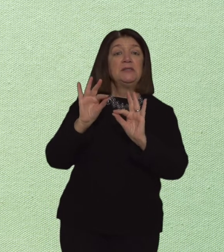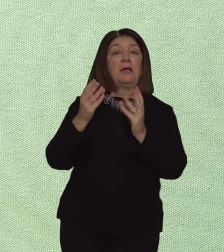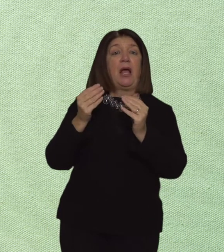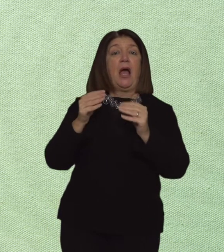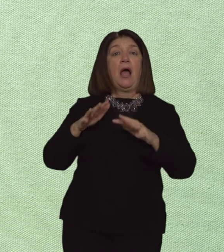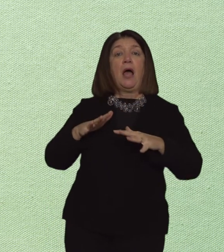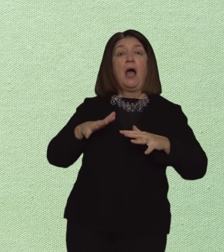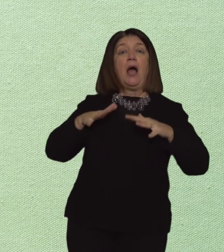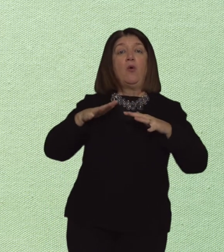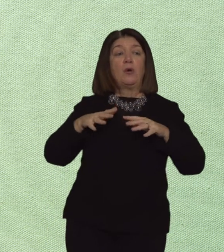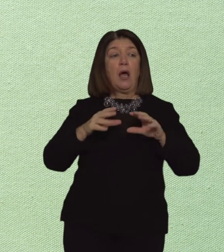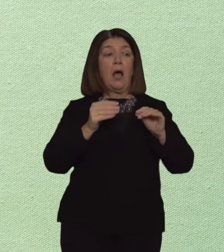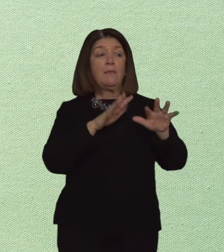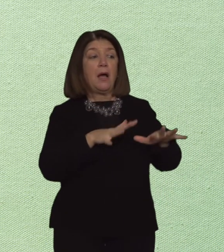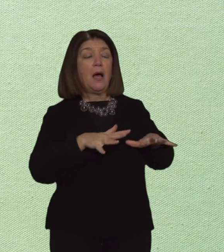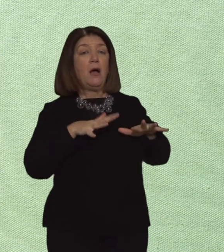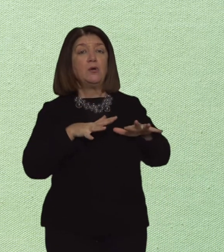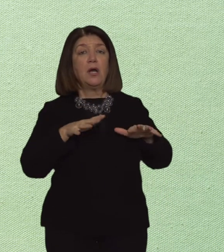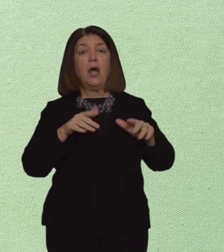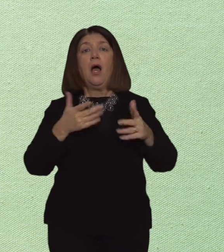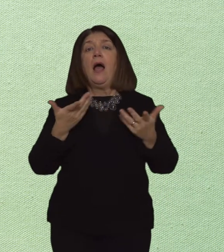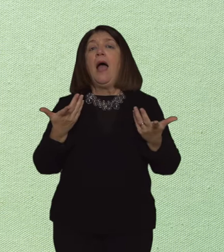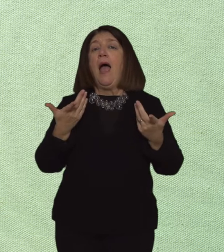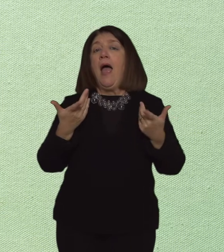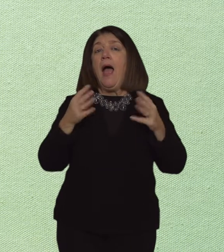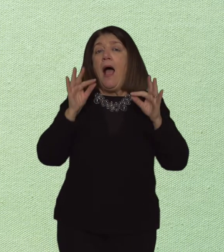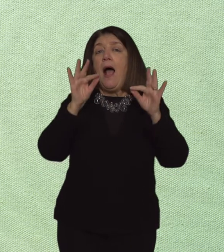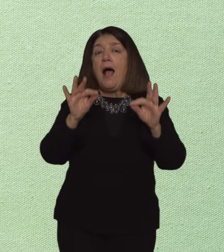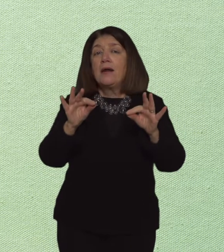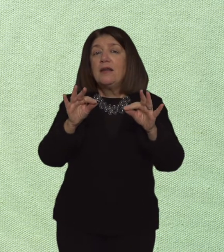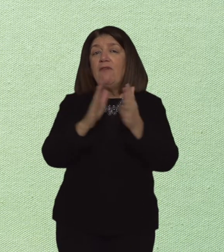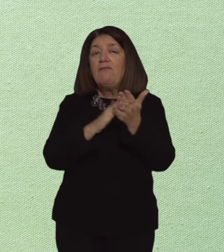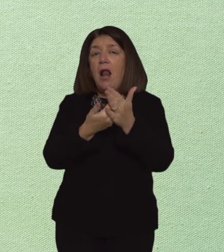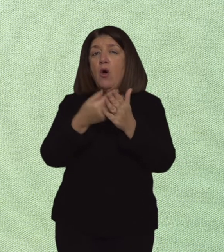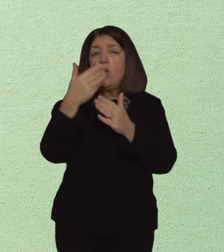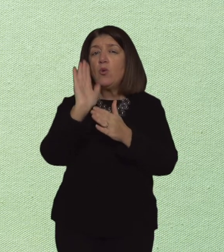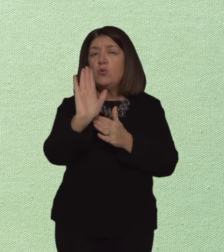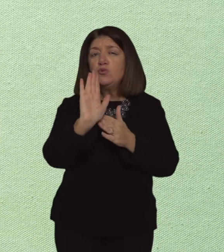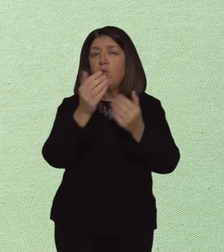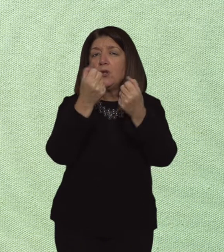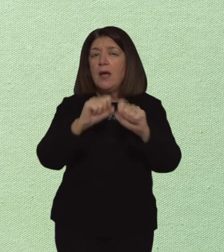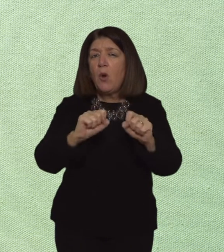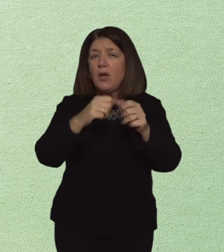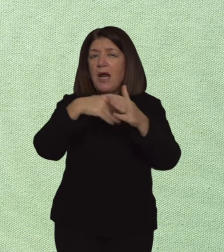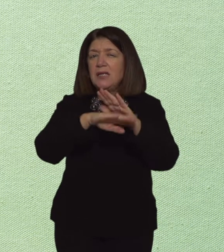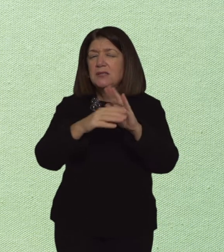più fondamentali della democrazia non per sovvertirli, ma per comprenderne i limiti e per poterli poi